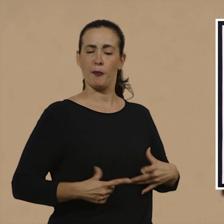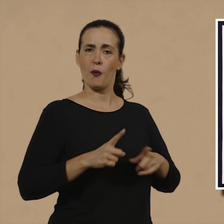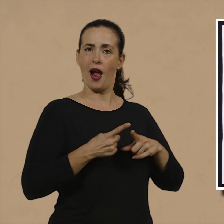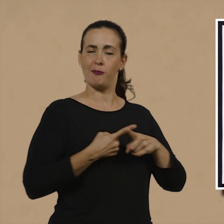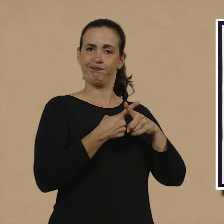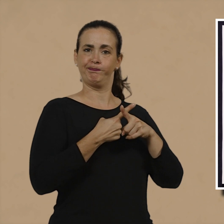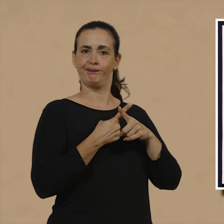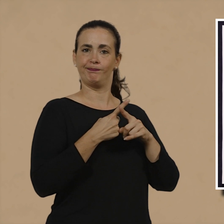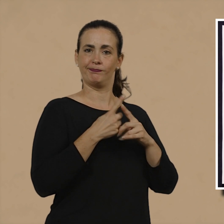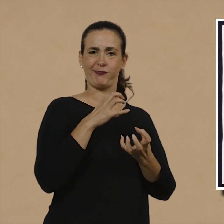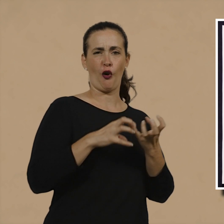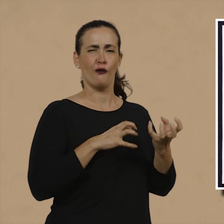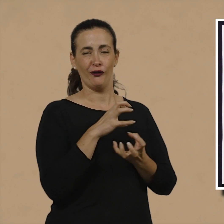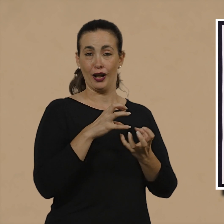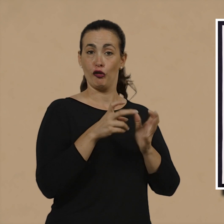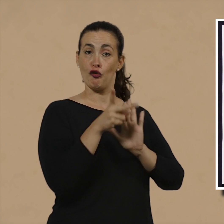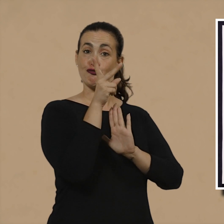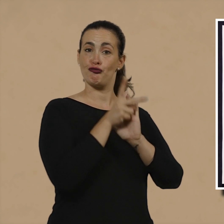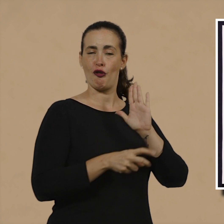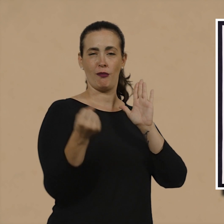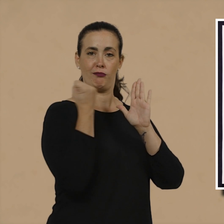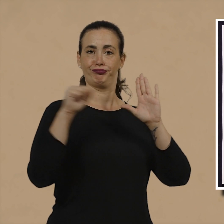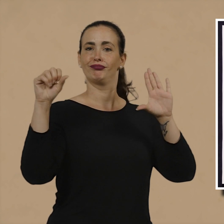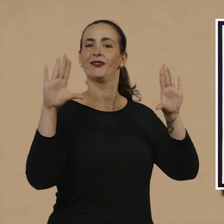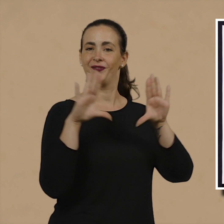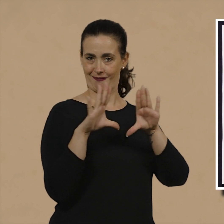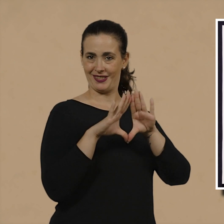LA TRANSGRESSIÓ FEMINISTA…